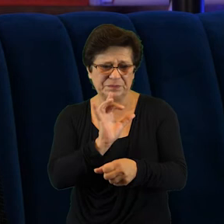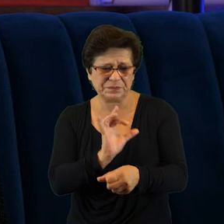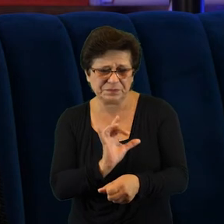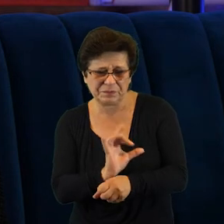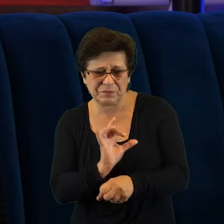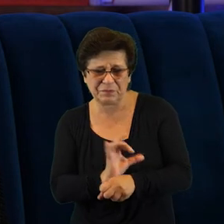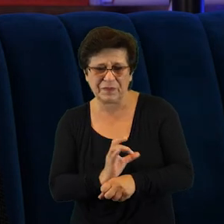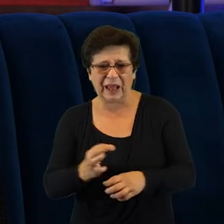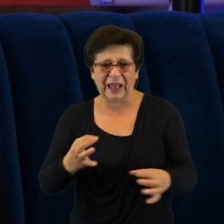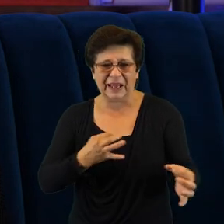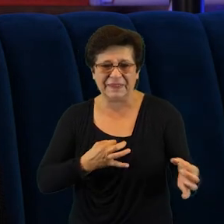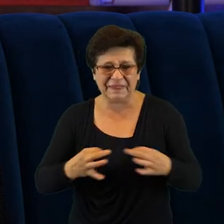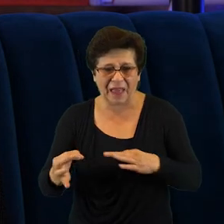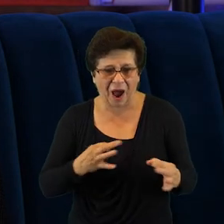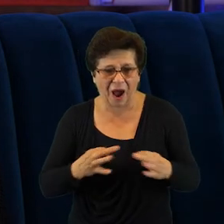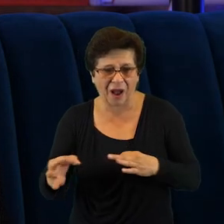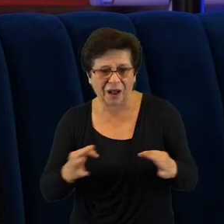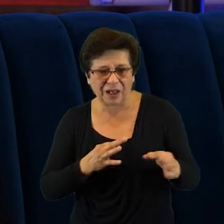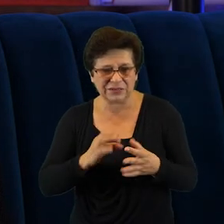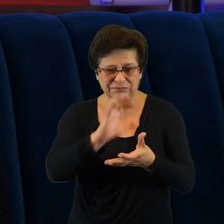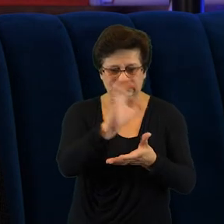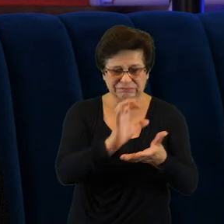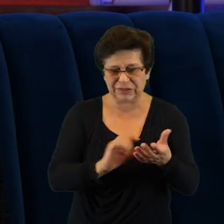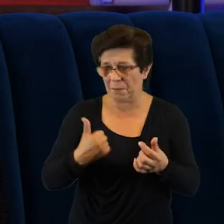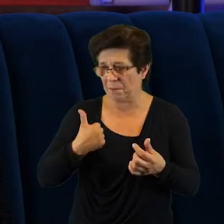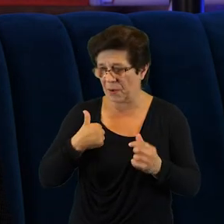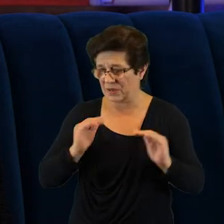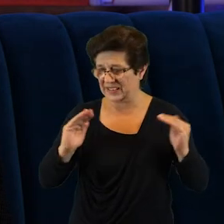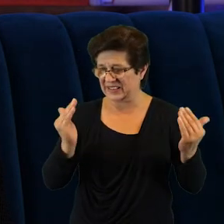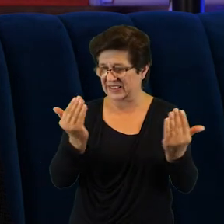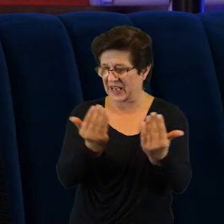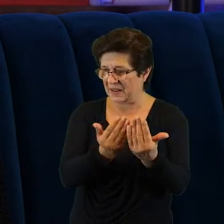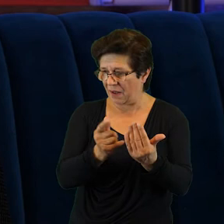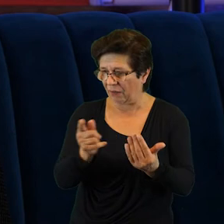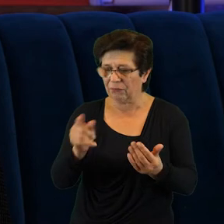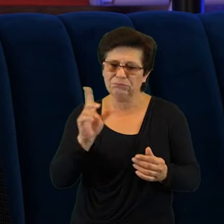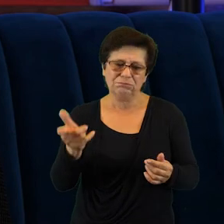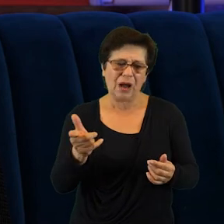Dyrektorzy teatrów drżeli po prostu, kiedy ukazywały się recenzje teatralne,